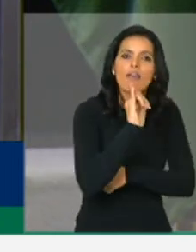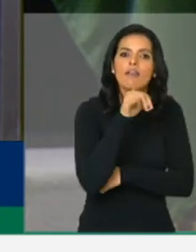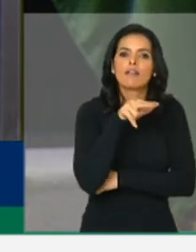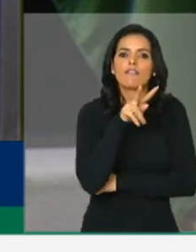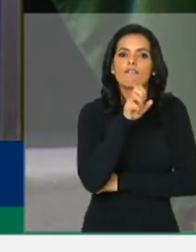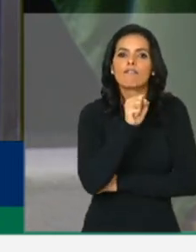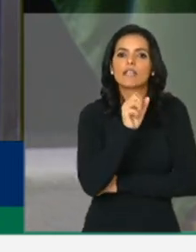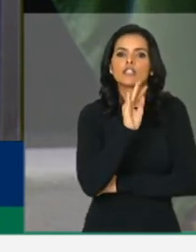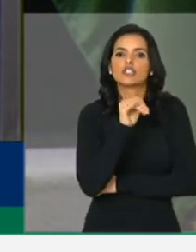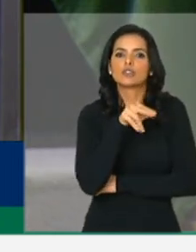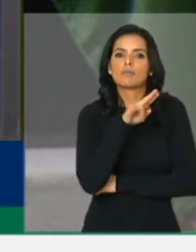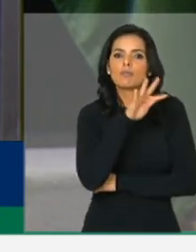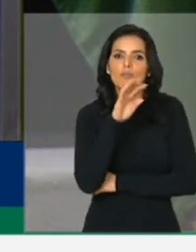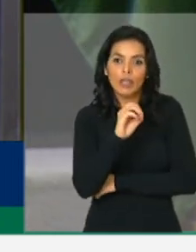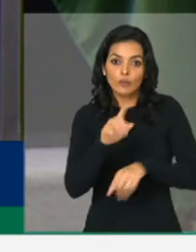HOJE NUMA SITUAÇÃO MUITO DESIGUAL A REGIÃO NORTE, AÍ